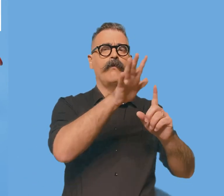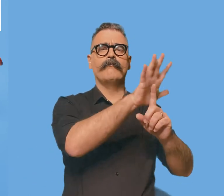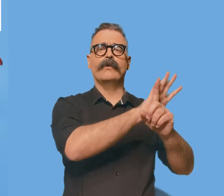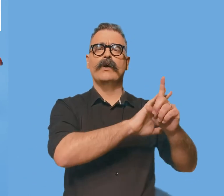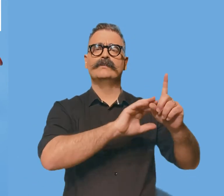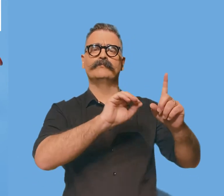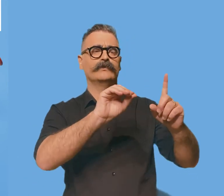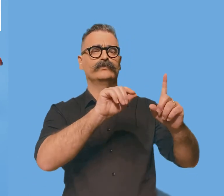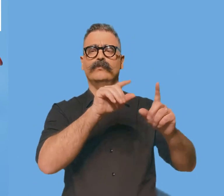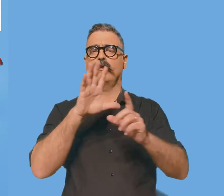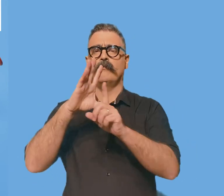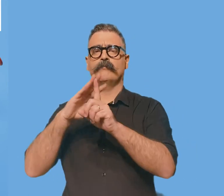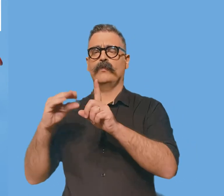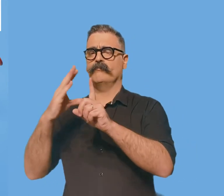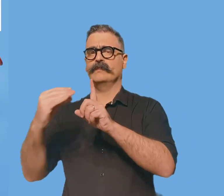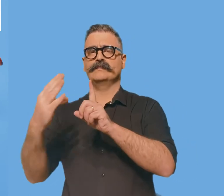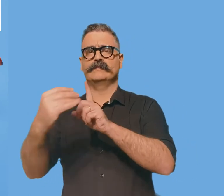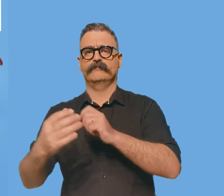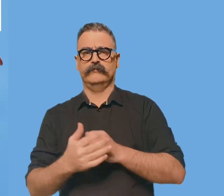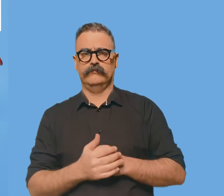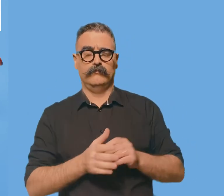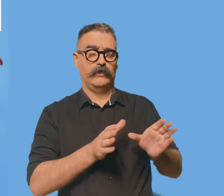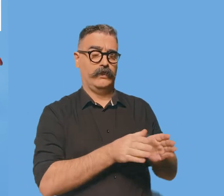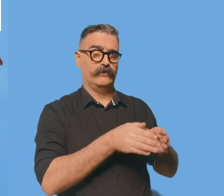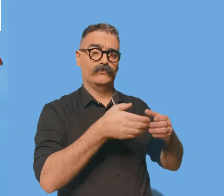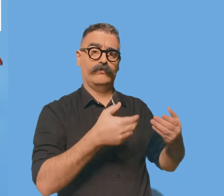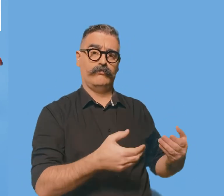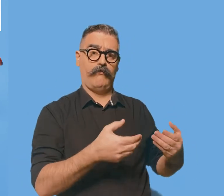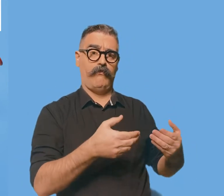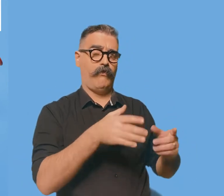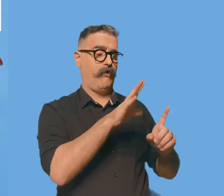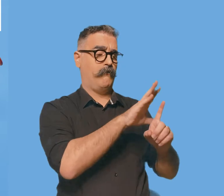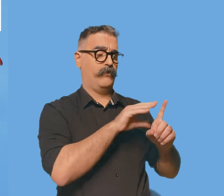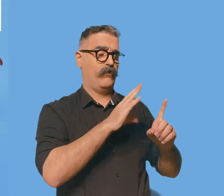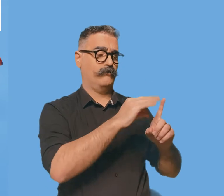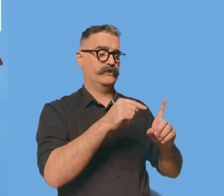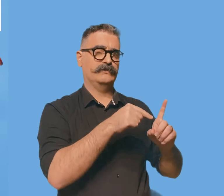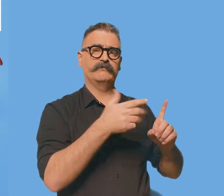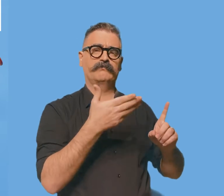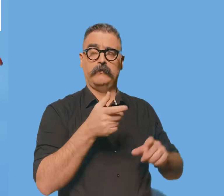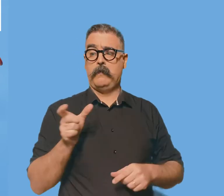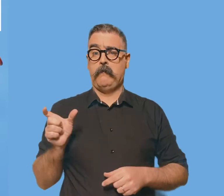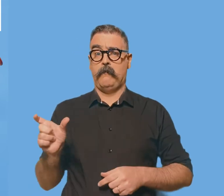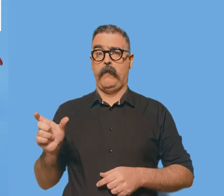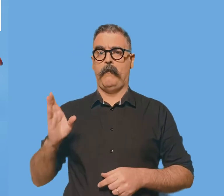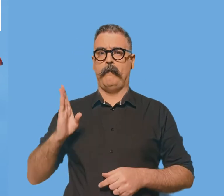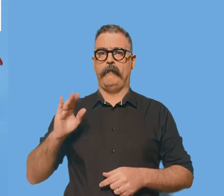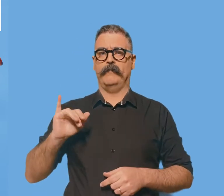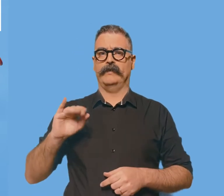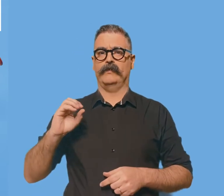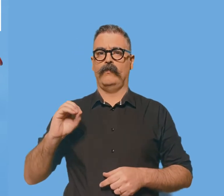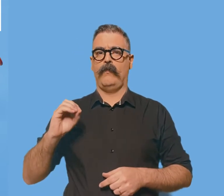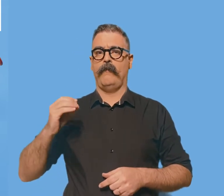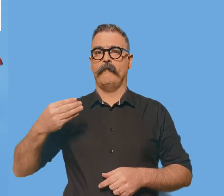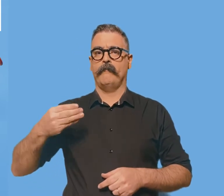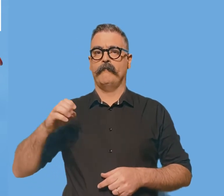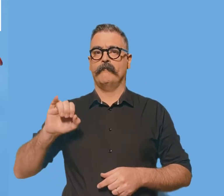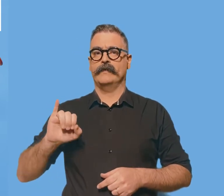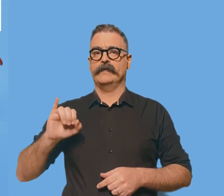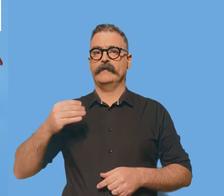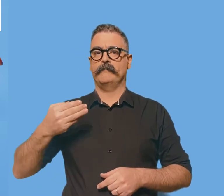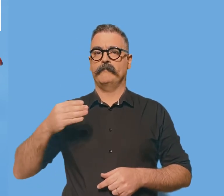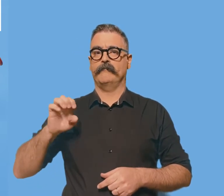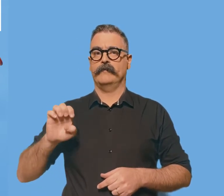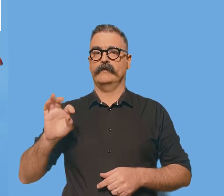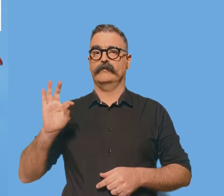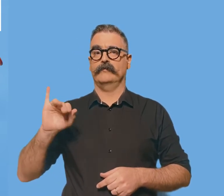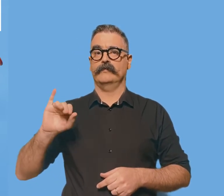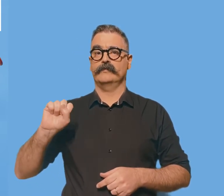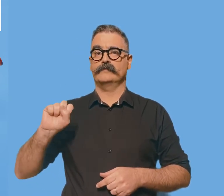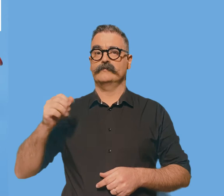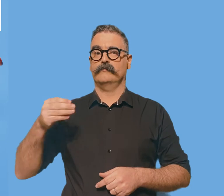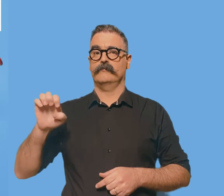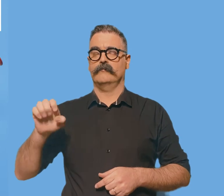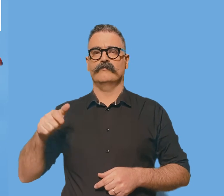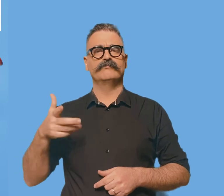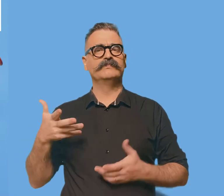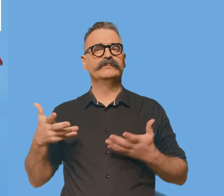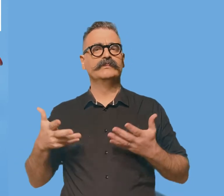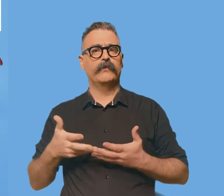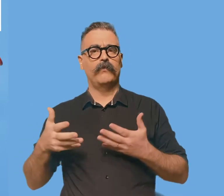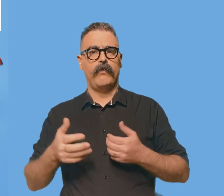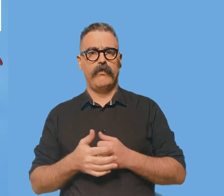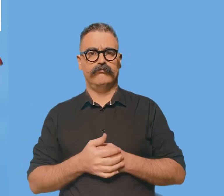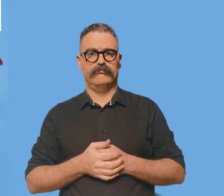Bio-inspirée... Bio-mimétisme... Comment le « bio-mimétisme » est-il définit dans le dictionnaire ?